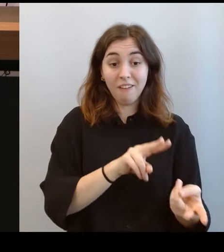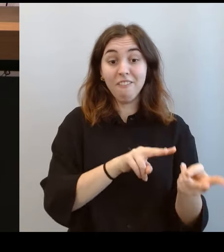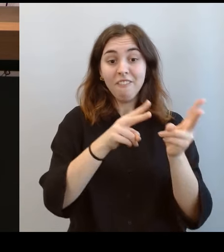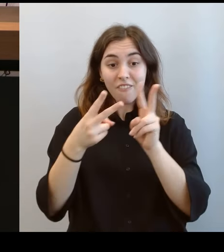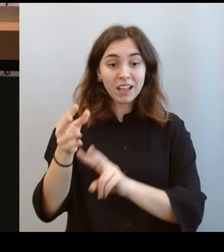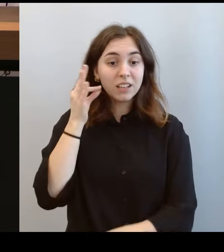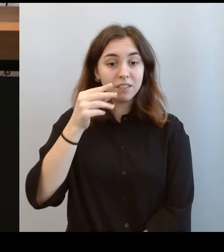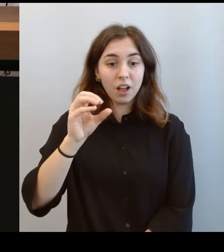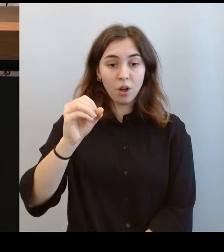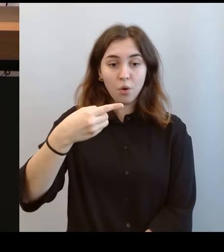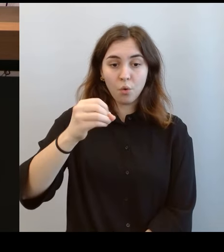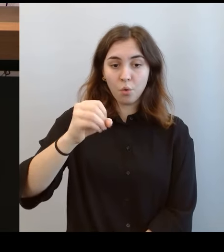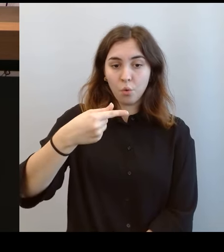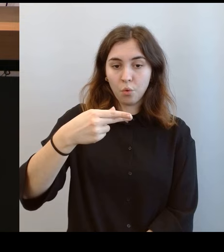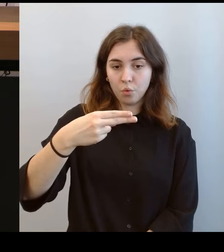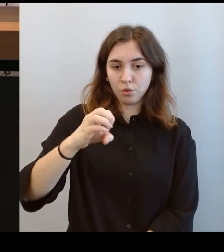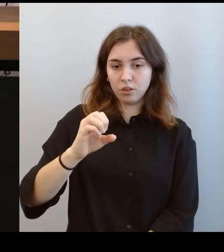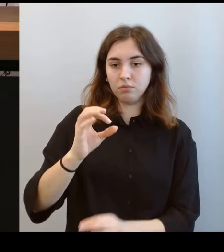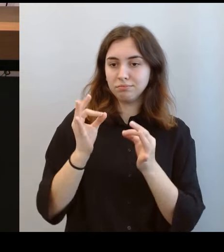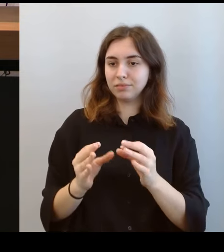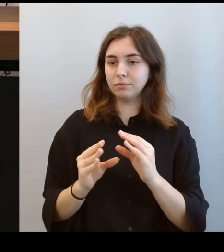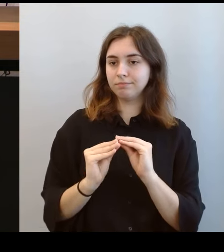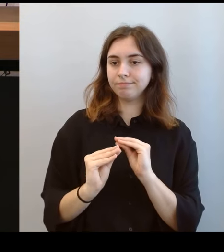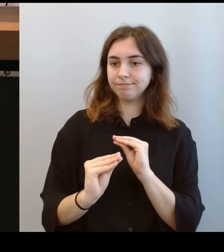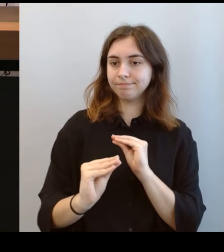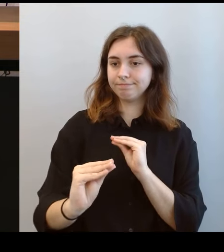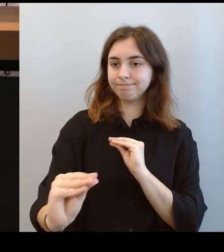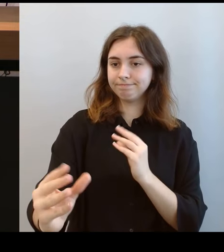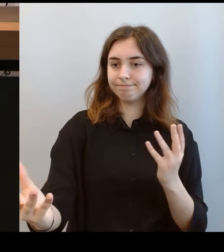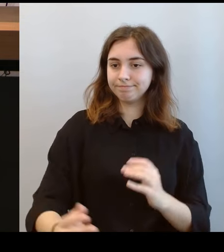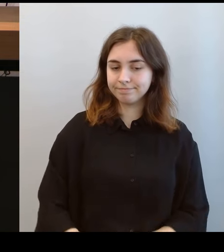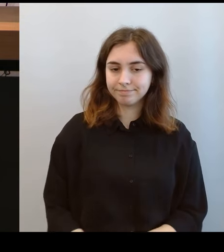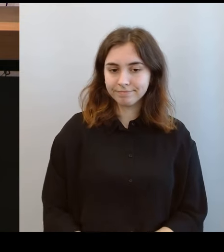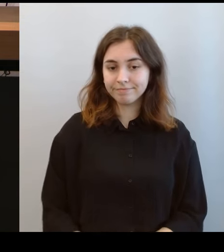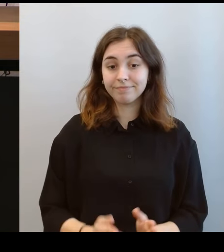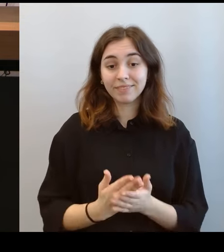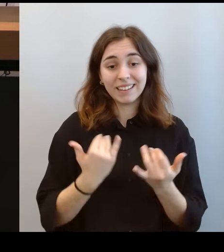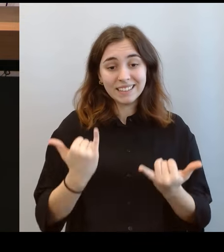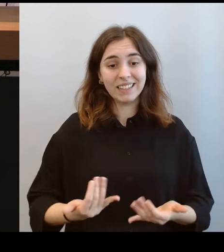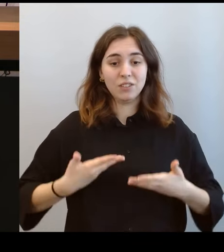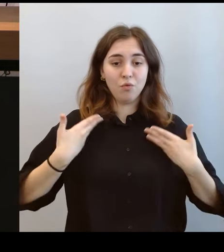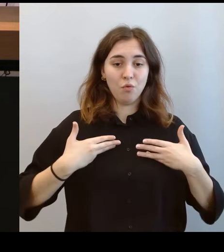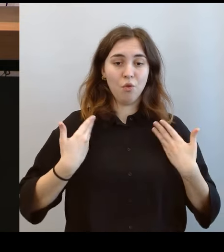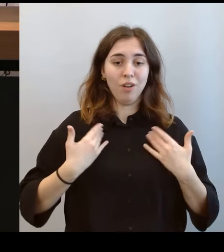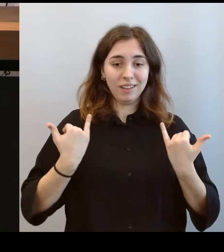Deshalb bin ich froh, dass das Haus jetzt wieder in sozialdemokratischer Hand ist und jetzt mit aller Kraft an den nötigen